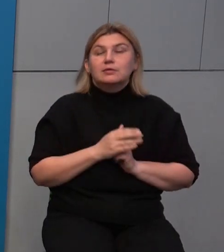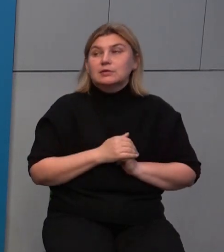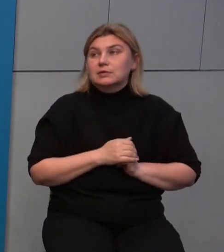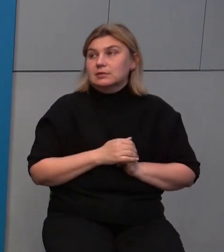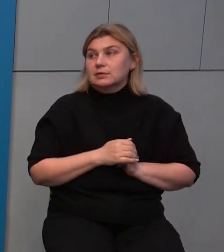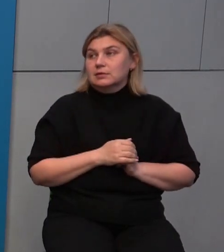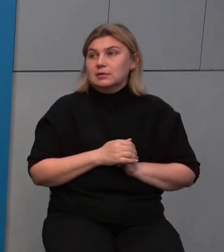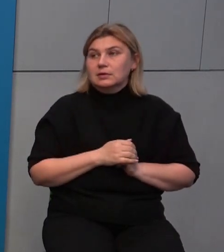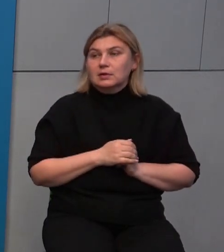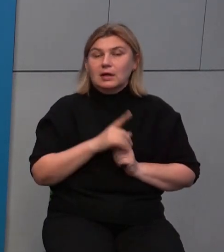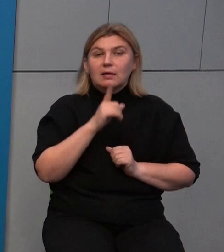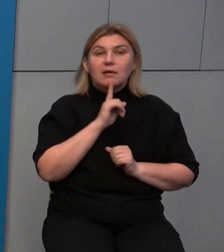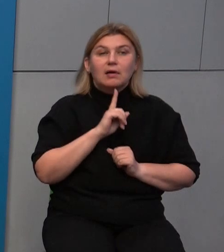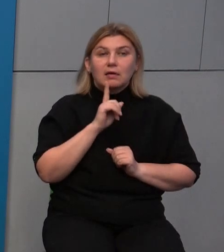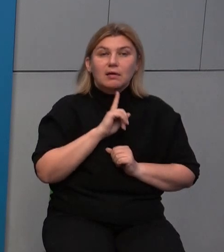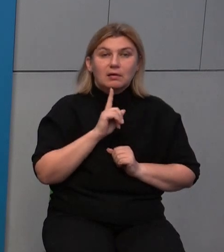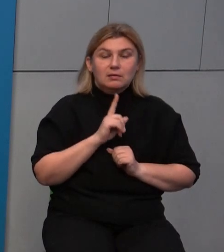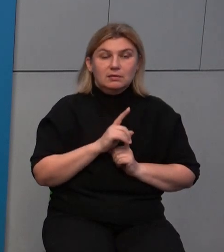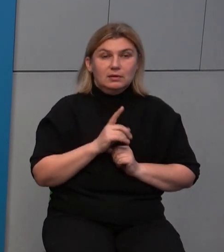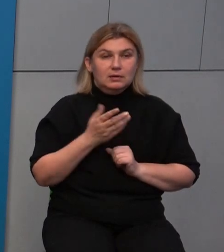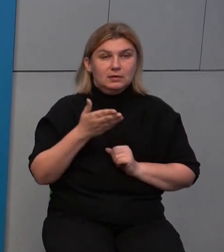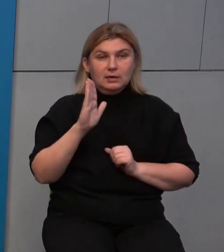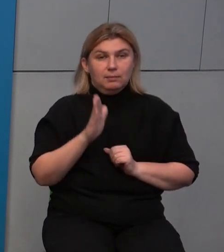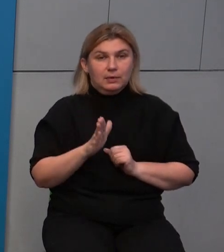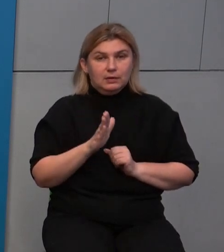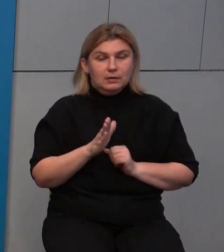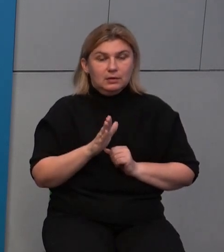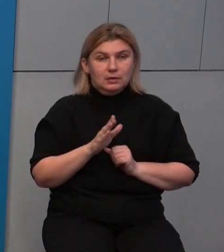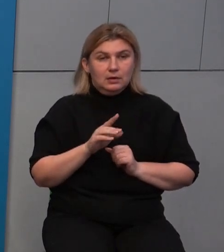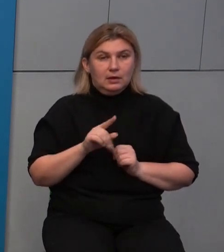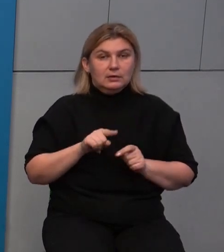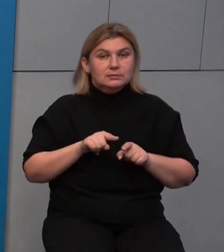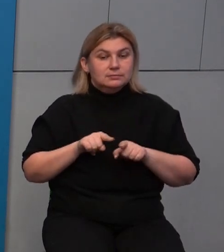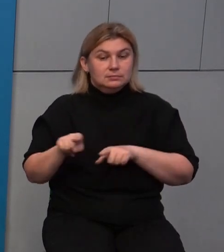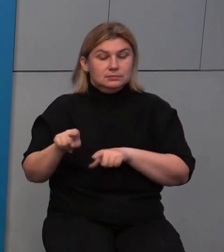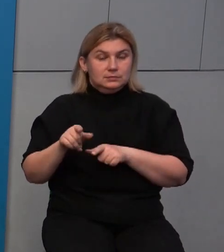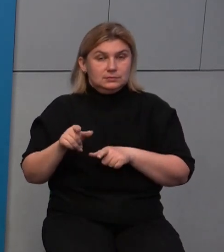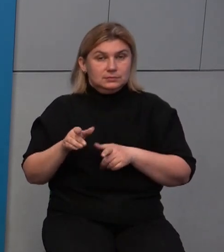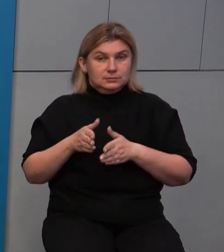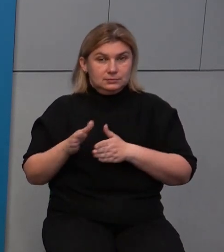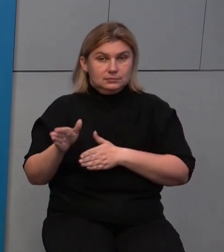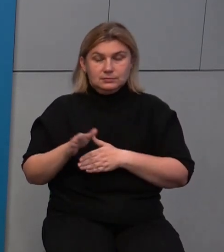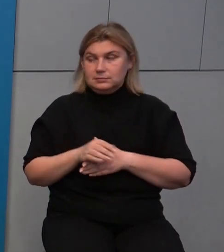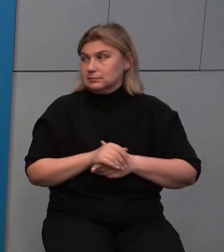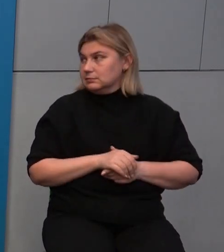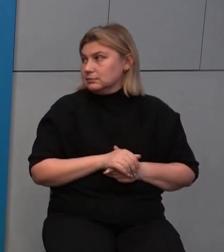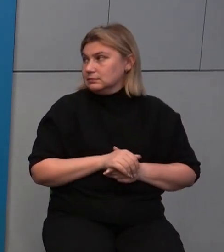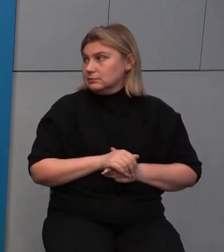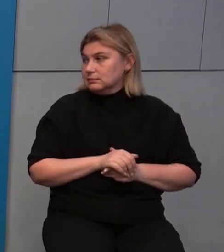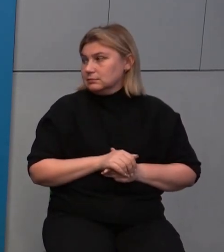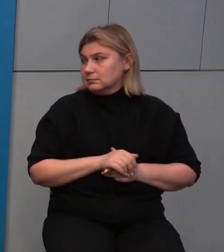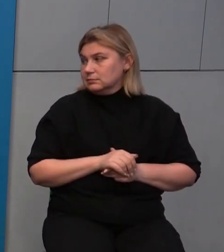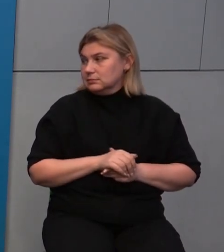religia czy etniczność nie będzie wyznaczana tutaj, on w to uwierzył, że tak będzie,